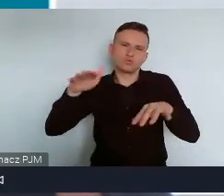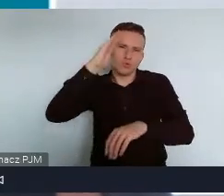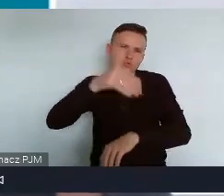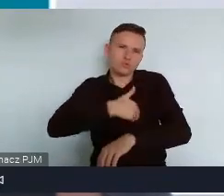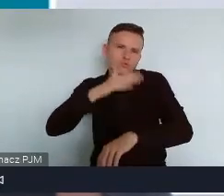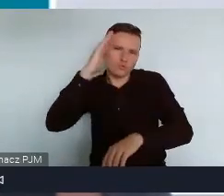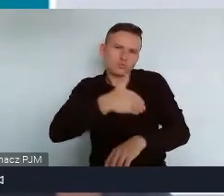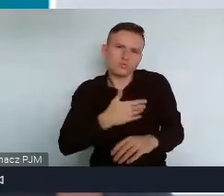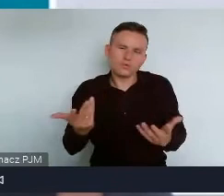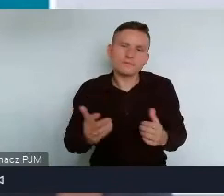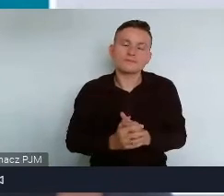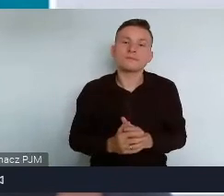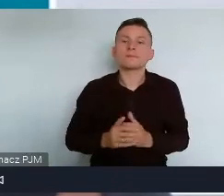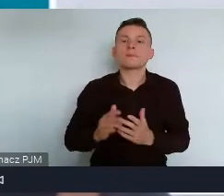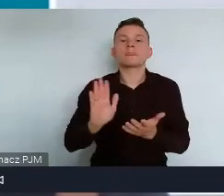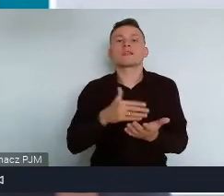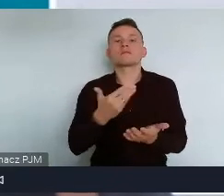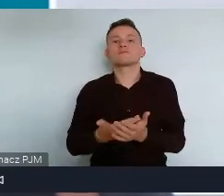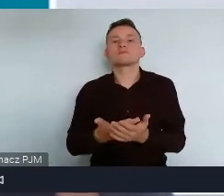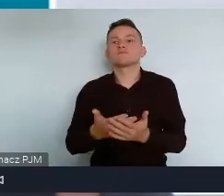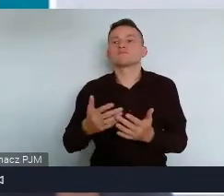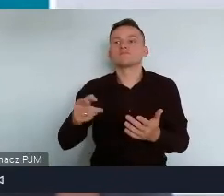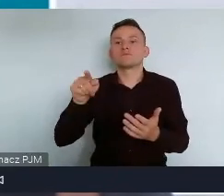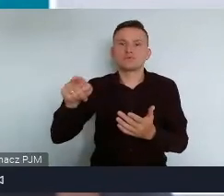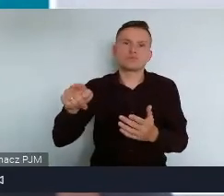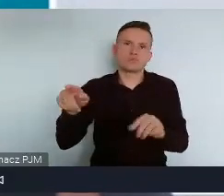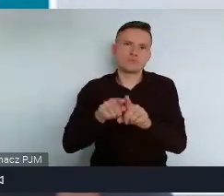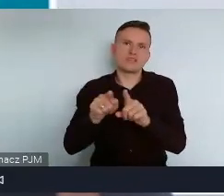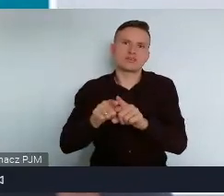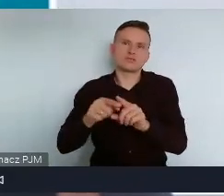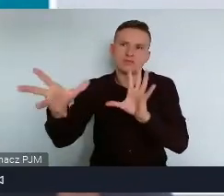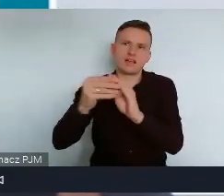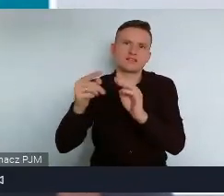jeśli chodzi o naszą współpracę z tym środowiskiem.